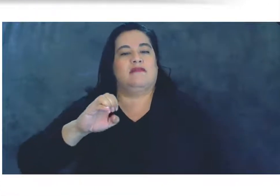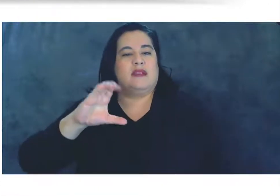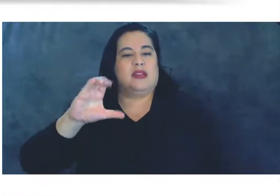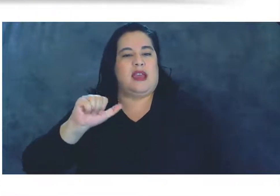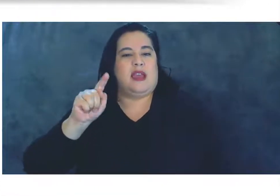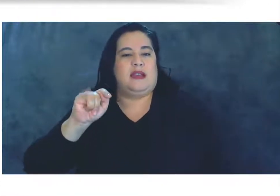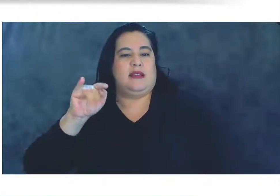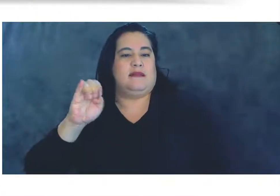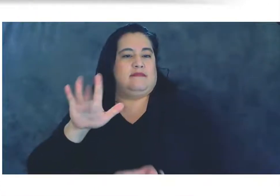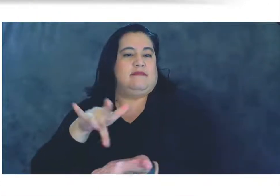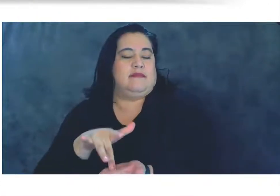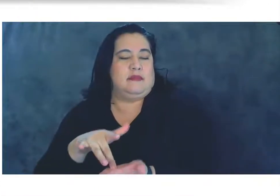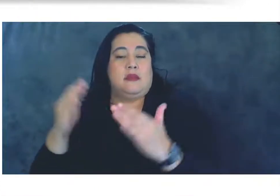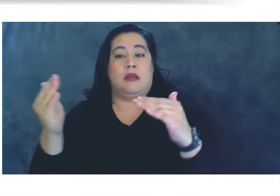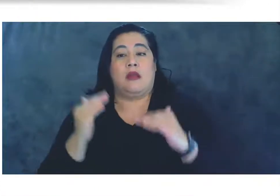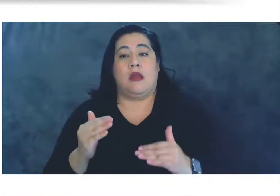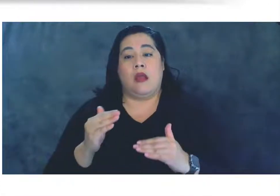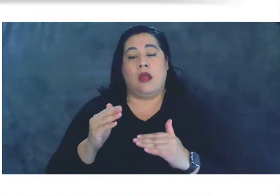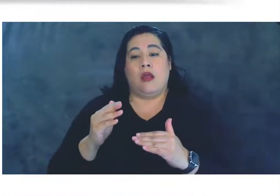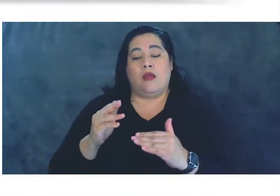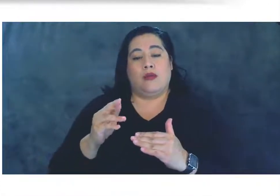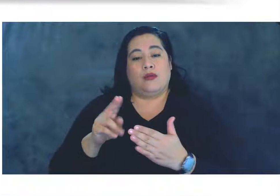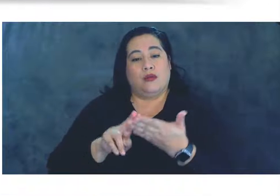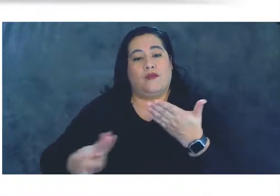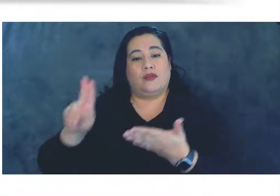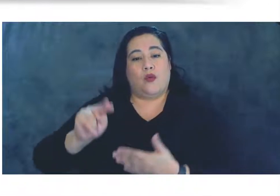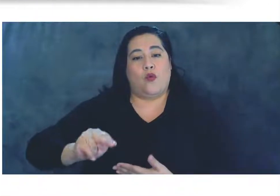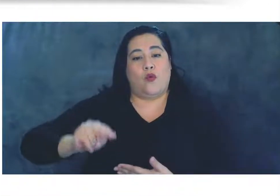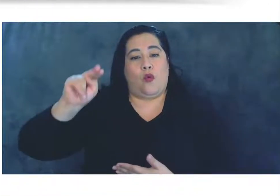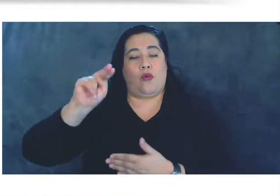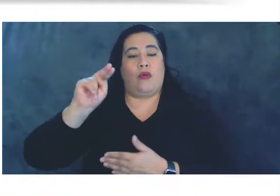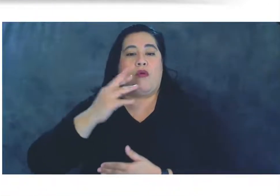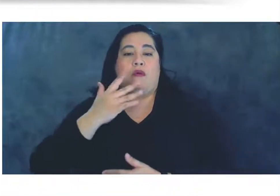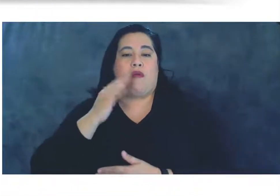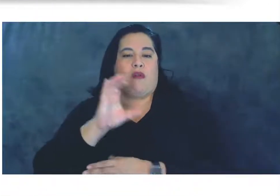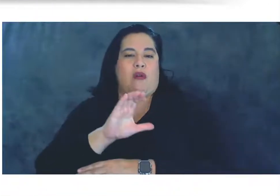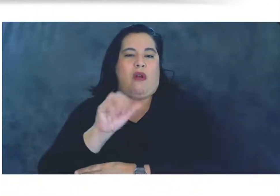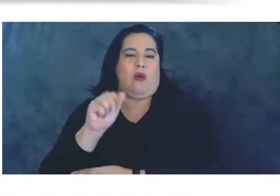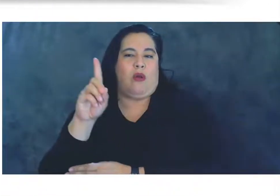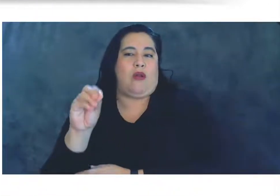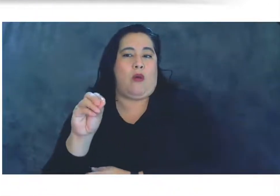La universidad de North Colorado el proyecto CLIMB El centro nacional para sordos,